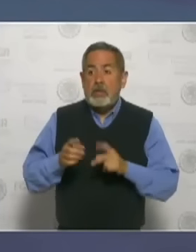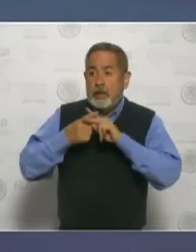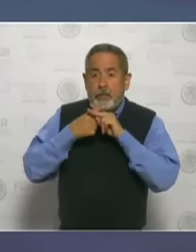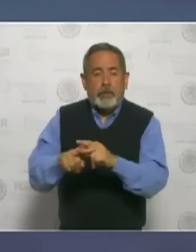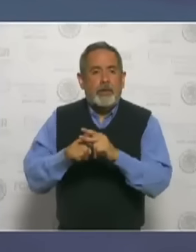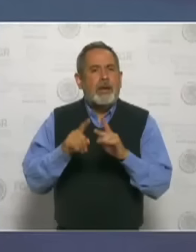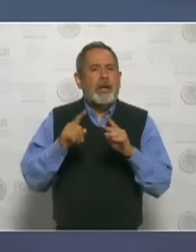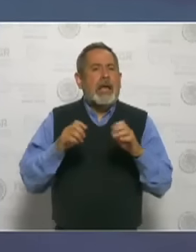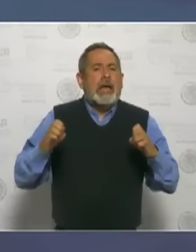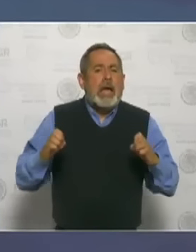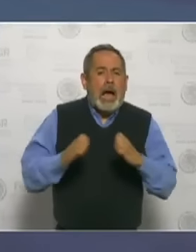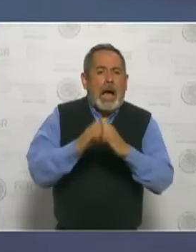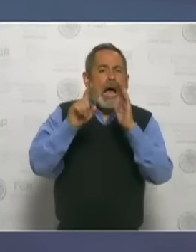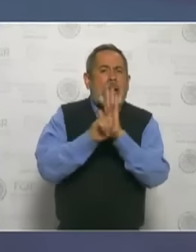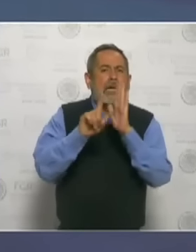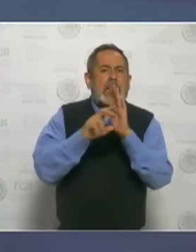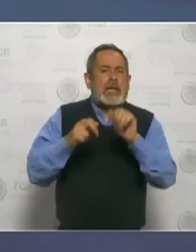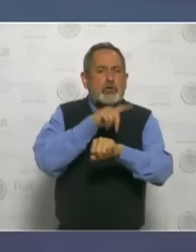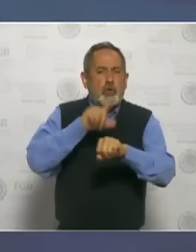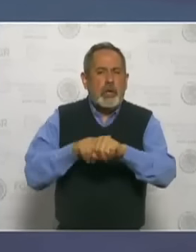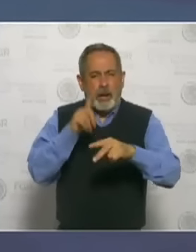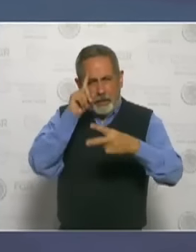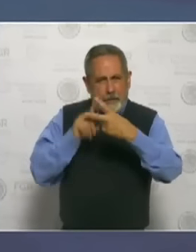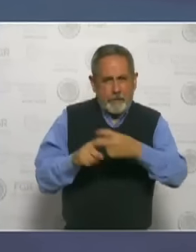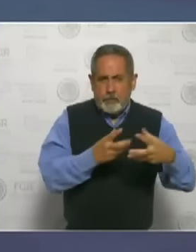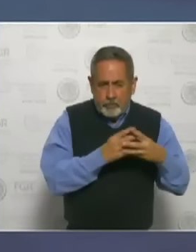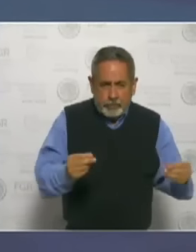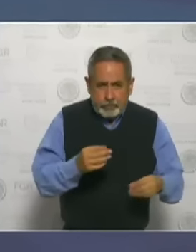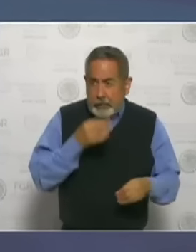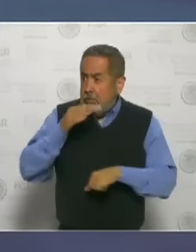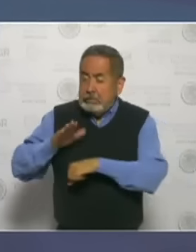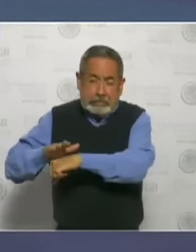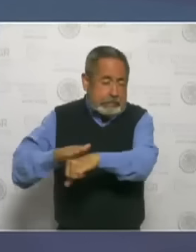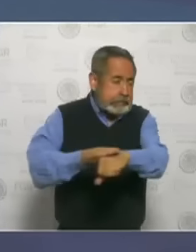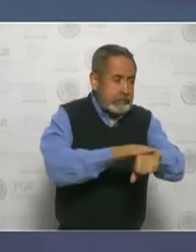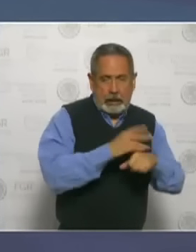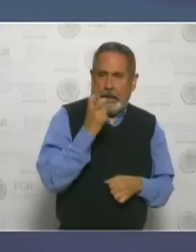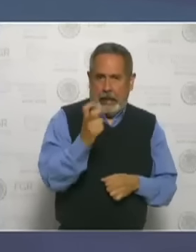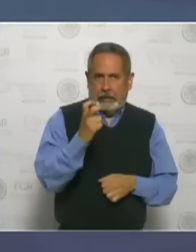nacional de búsqueda, la obligación de abrir carpetas de investigación ante el primer reporte